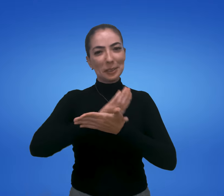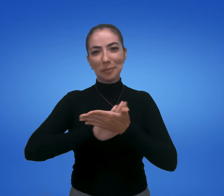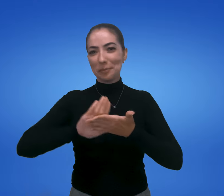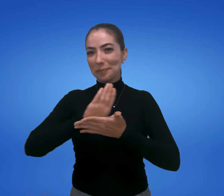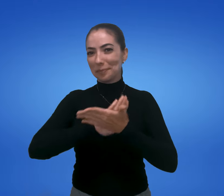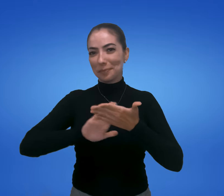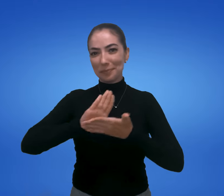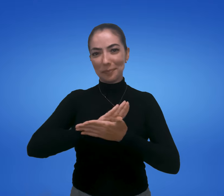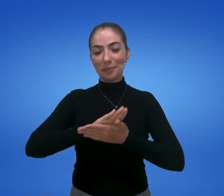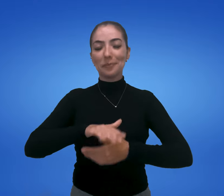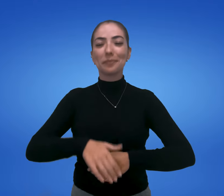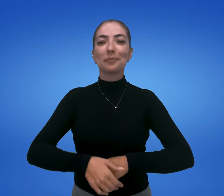"nada"